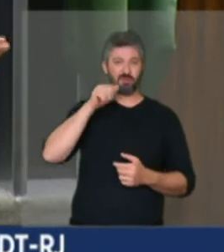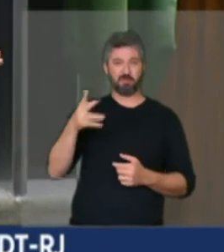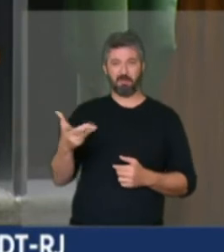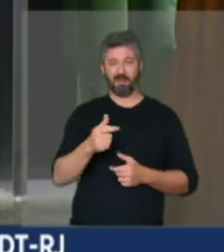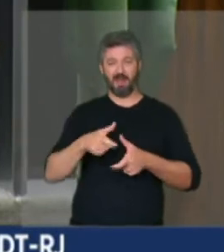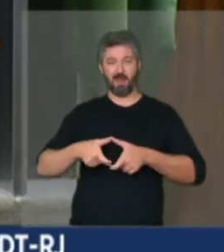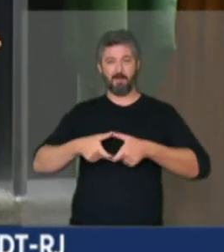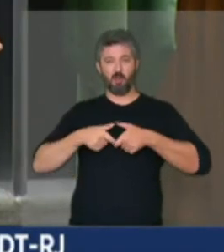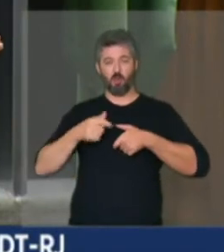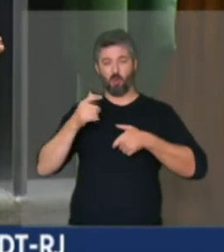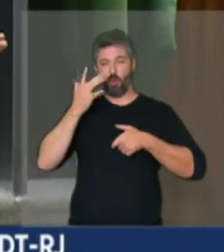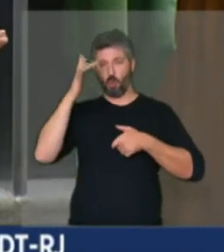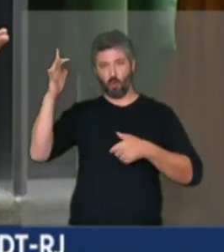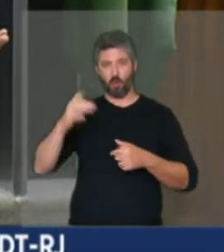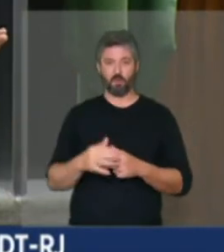GRAEL, DIZER QUE É UMA FAMÍLIA QUE TEM TRADIÇÃO NO